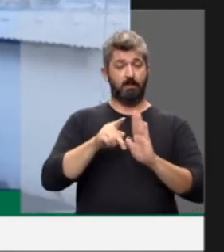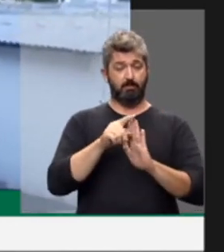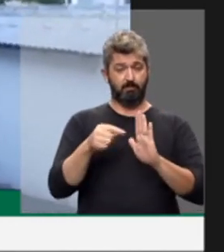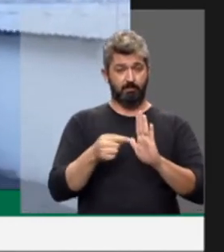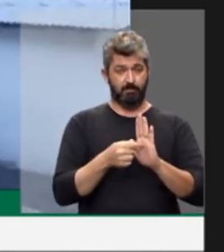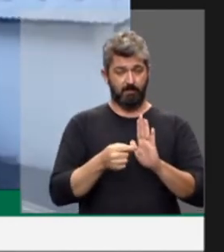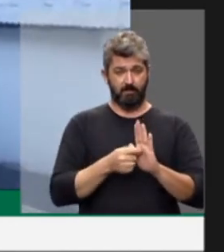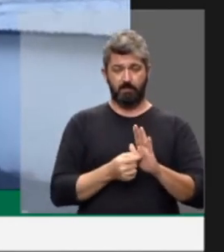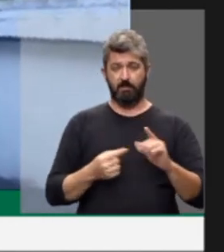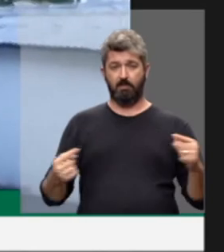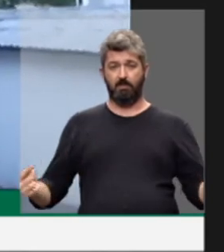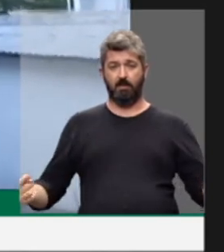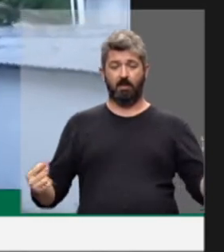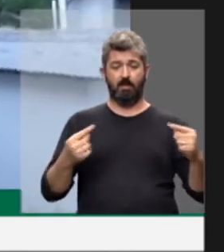REDE? DEP DEPUTADO]: PSL? -- [DEPUTADA]: REDE SIM A